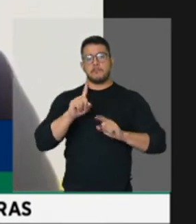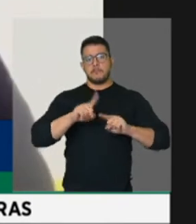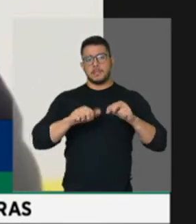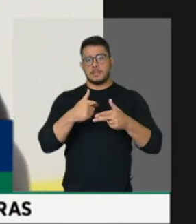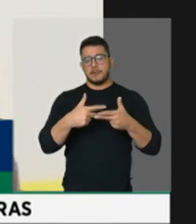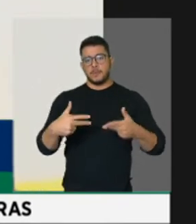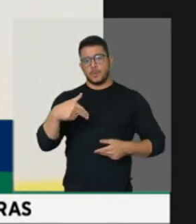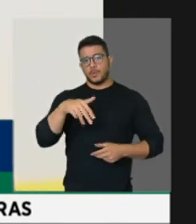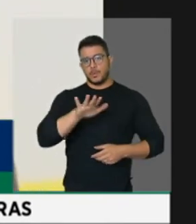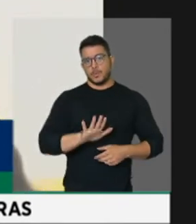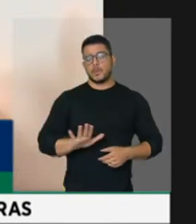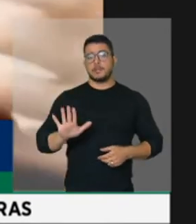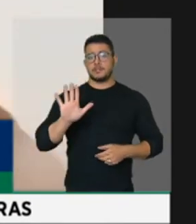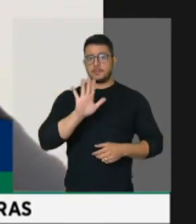... NÃO HÁ ... ARGUMENTO QUE FAÇA COM QUE... A MAIORIA